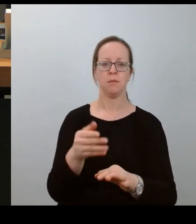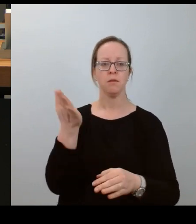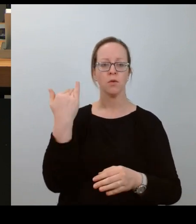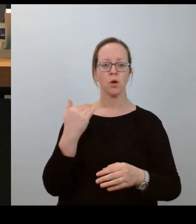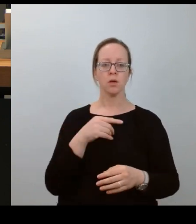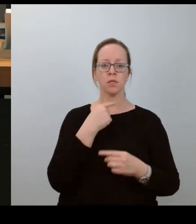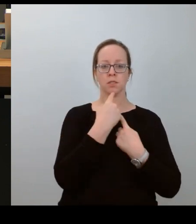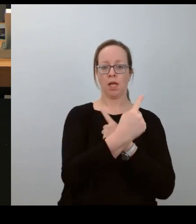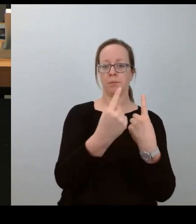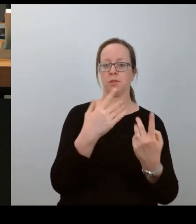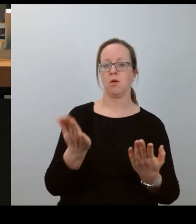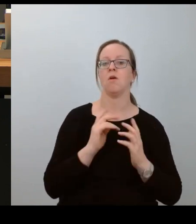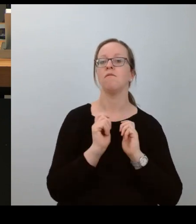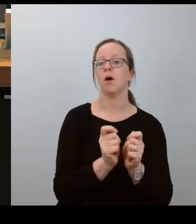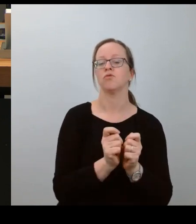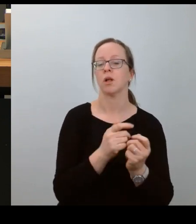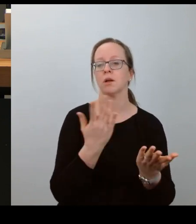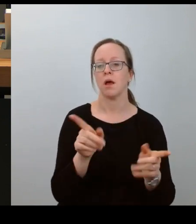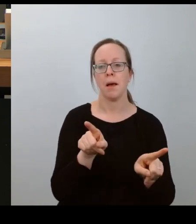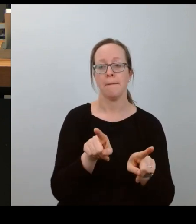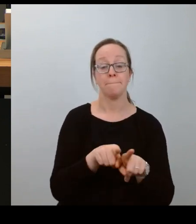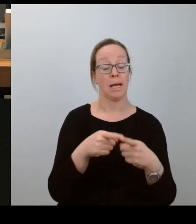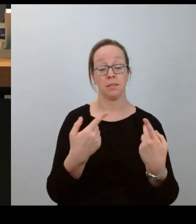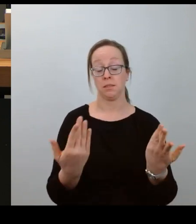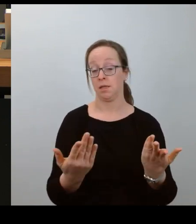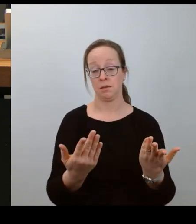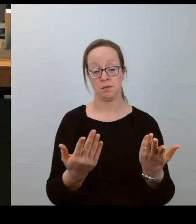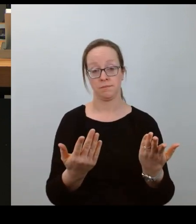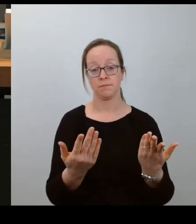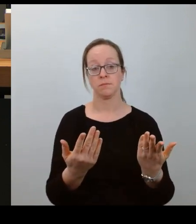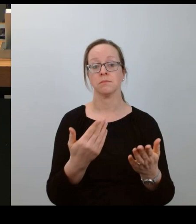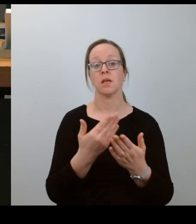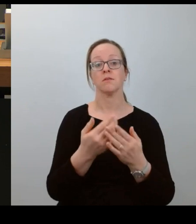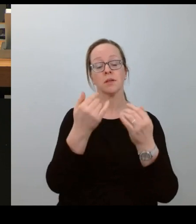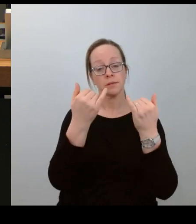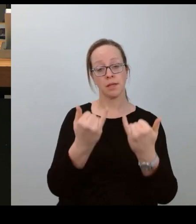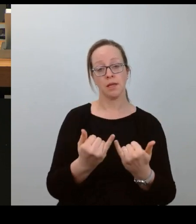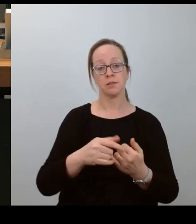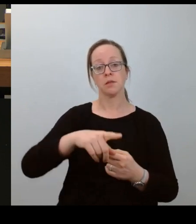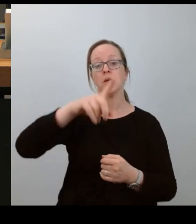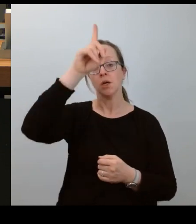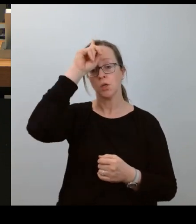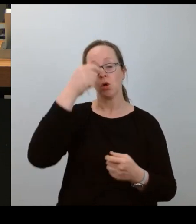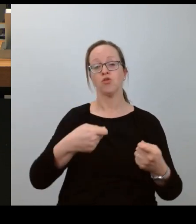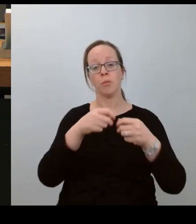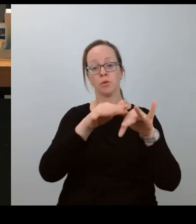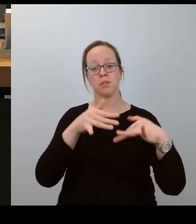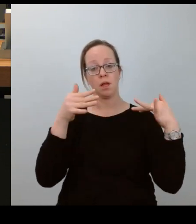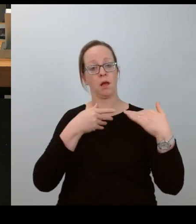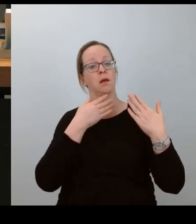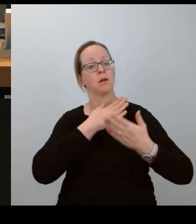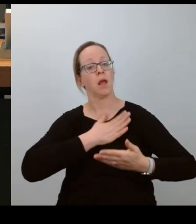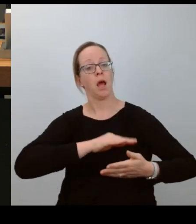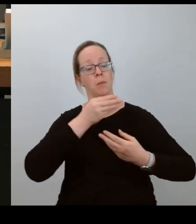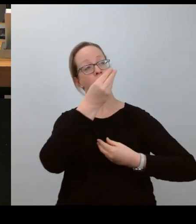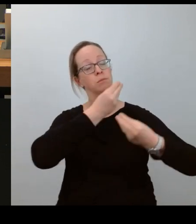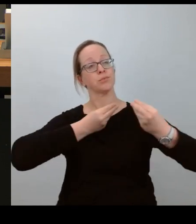und Möglichkeiten bedeutet, dann können wir auch diesen Weg beschreiten. In der Zwischenzeit sollten wir aber das "uns "Mögliche längst erledigt haben.